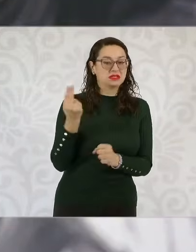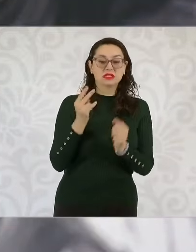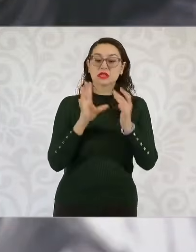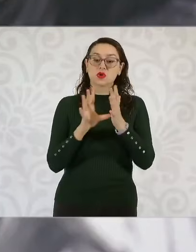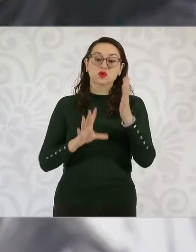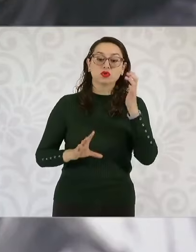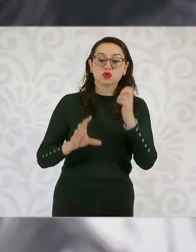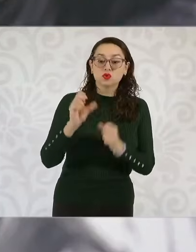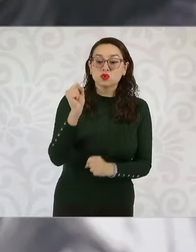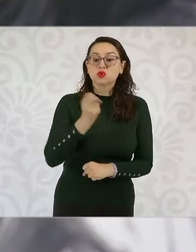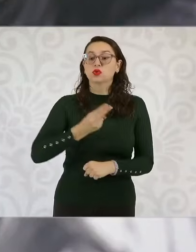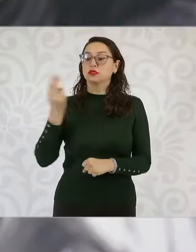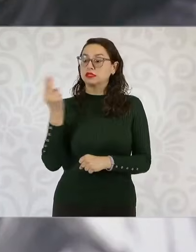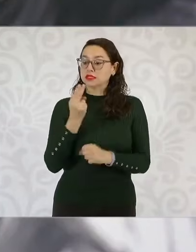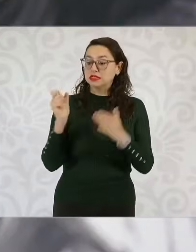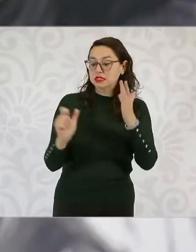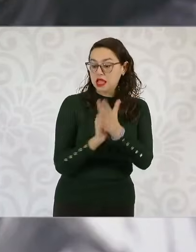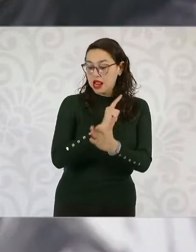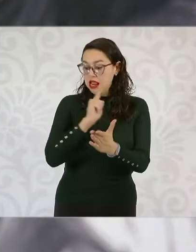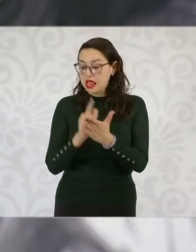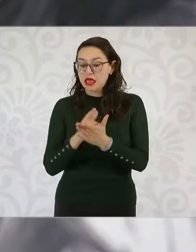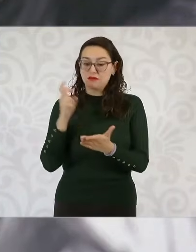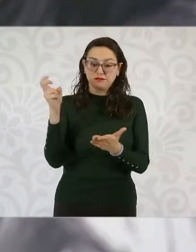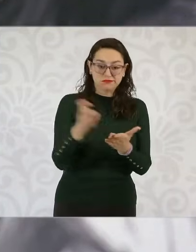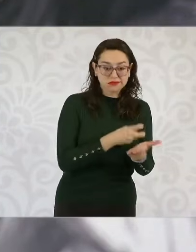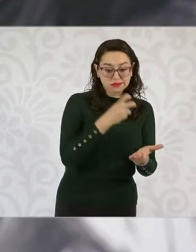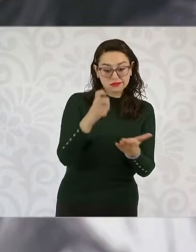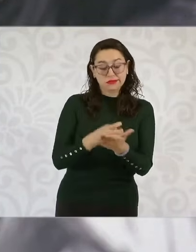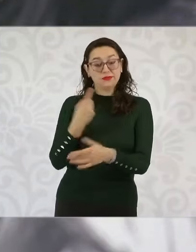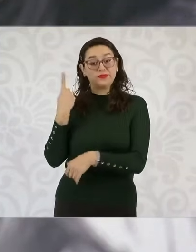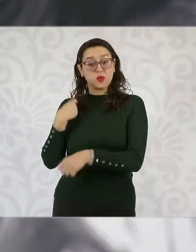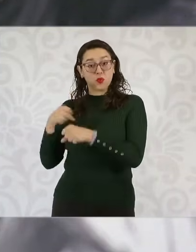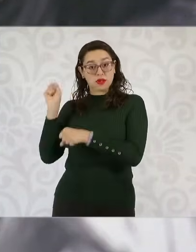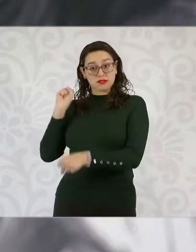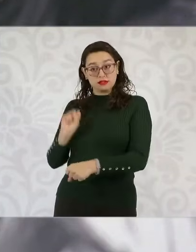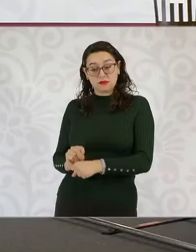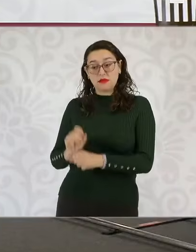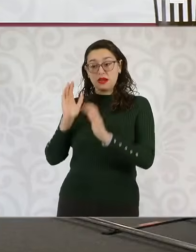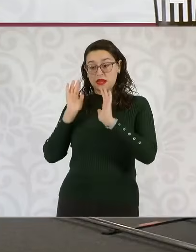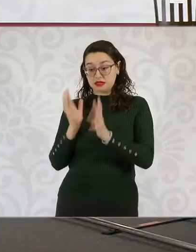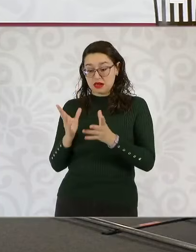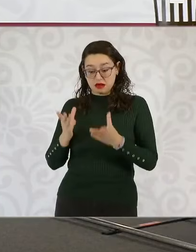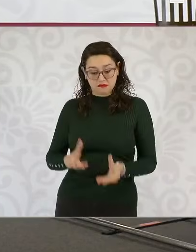cámara de senadores ahorita están los senadores analizando este el paquete de reformas de leyes